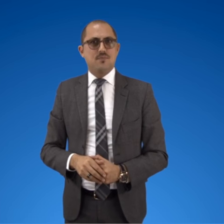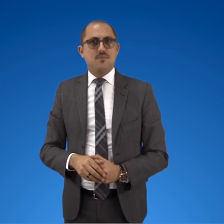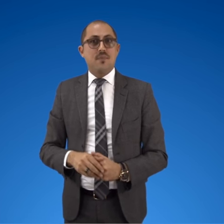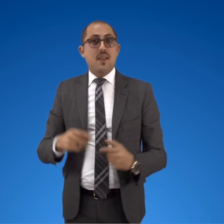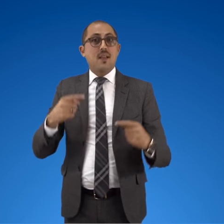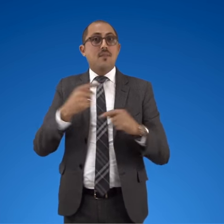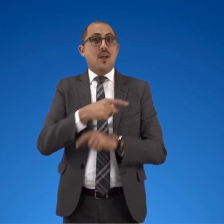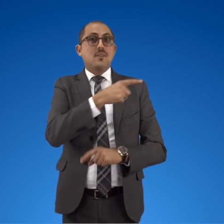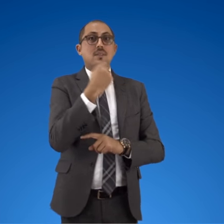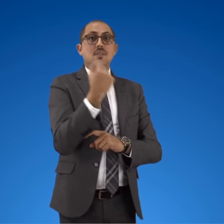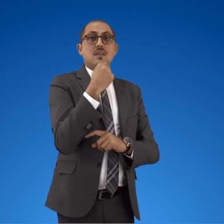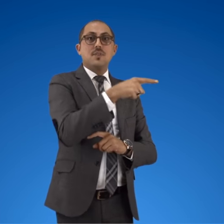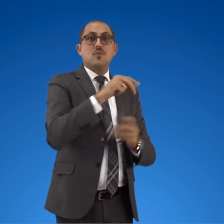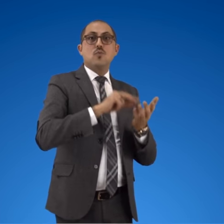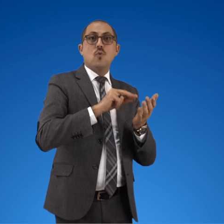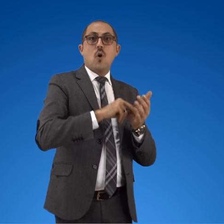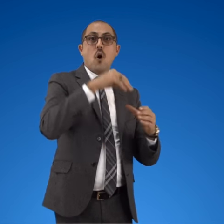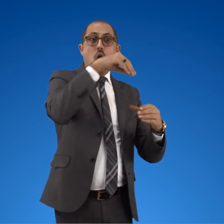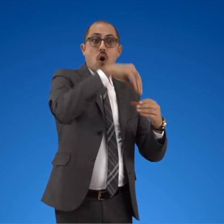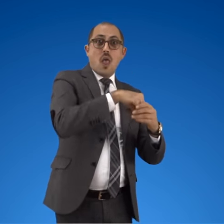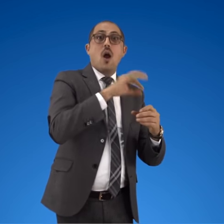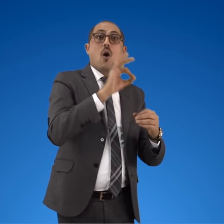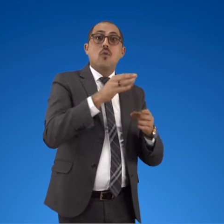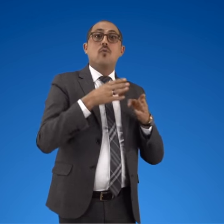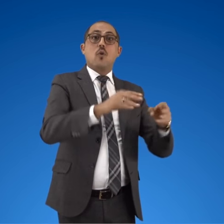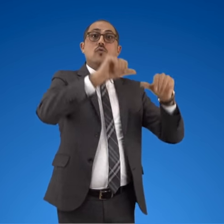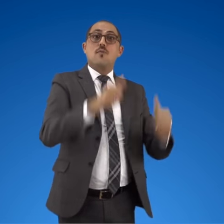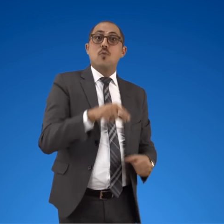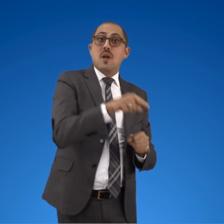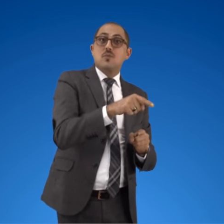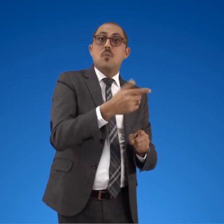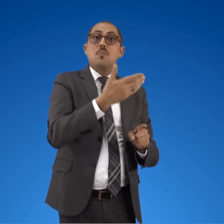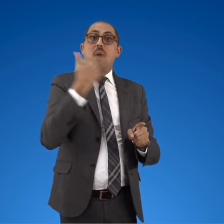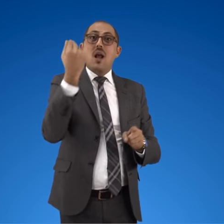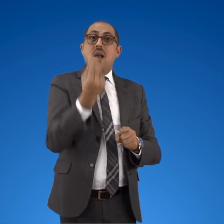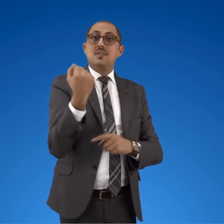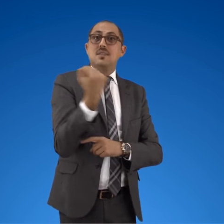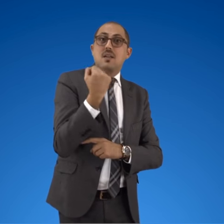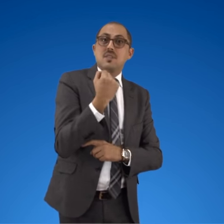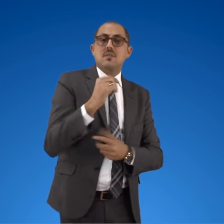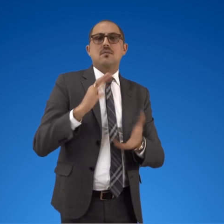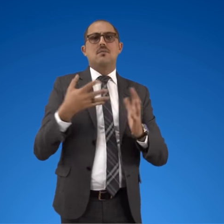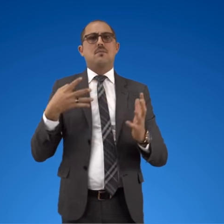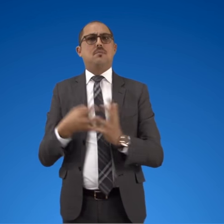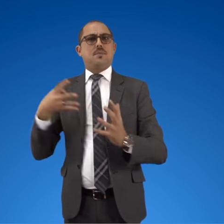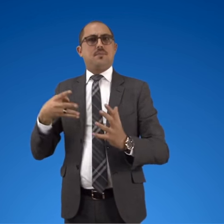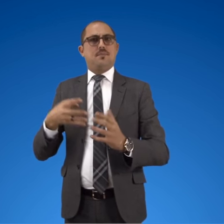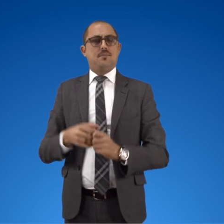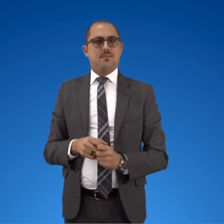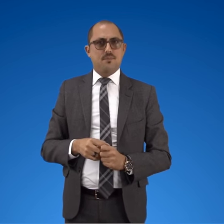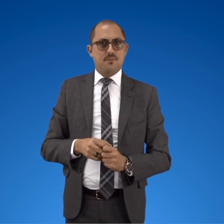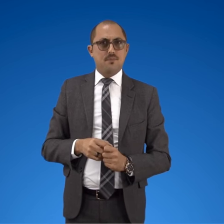Invece il servizio scolastico con il corso di formazione senza la partecipazione dell'ENS ci sono grosse difficoltà